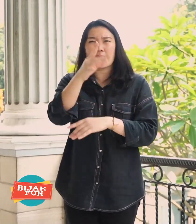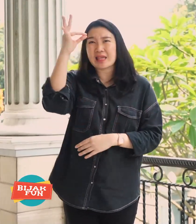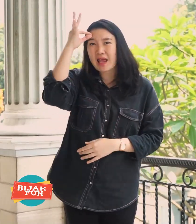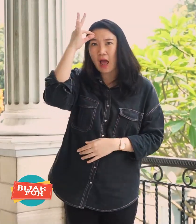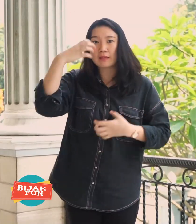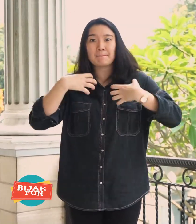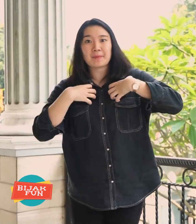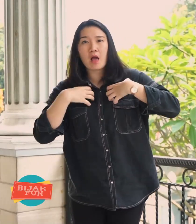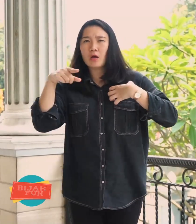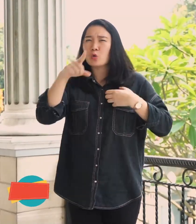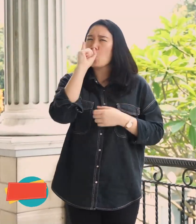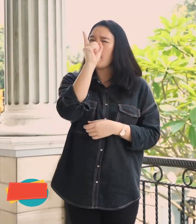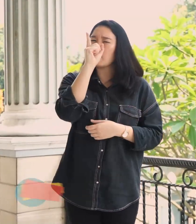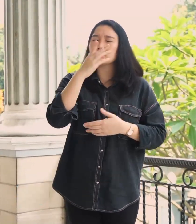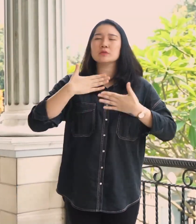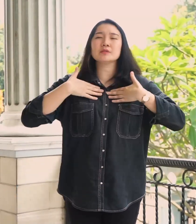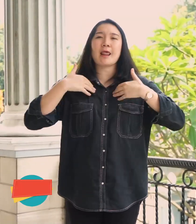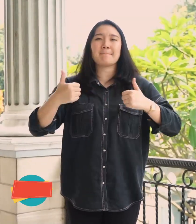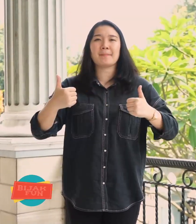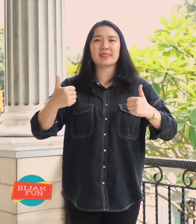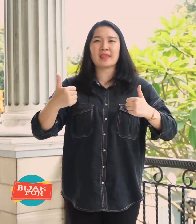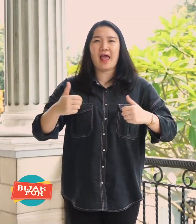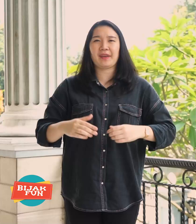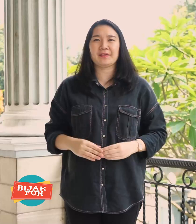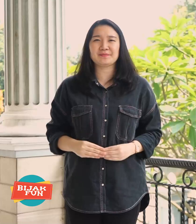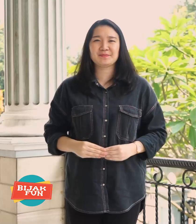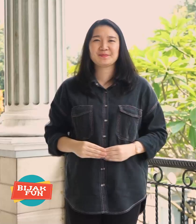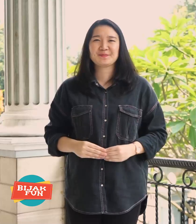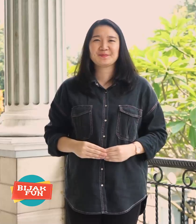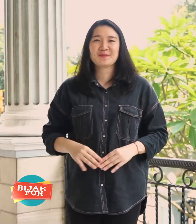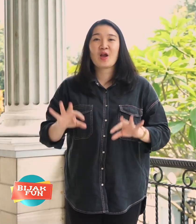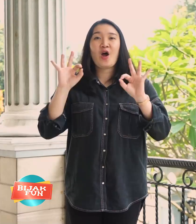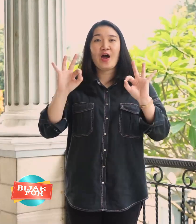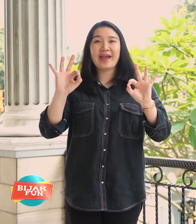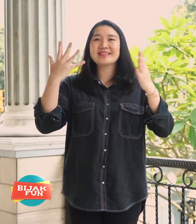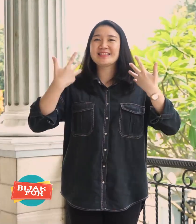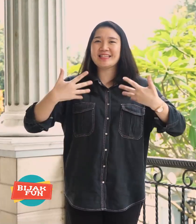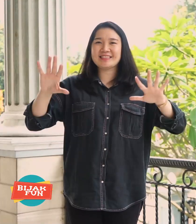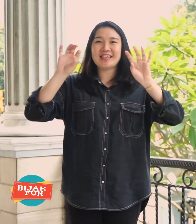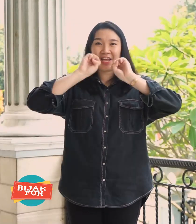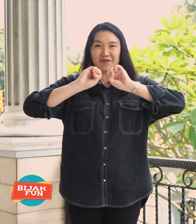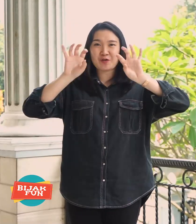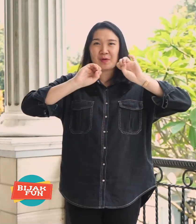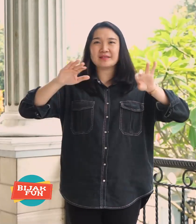Ingat mendaki itu nomor satunya keselamatan. Oke selesai informasi hari ini.